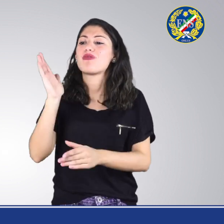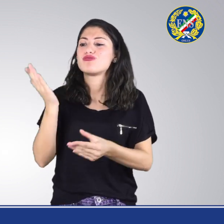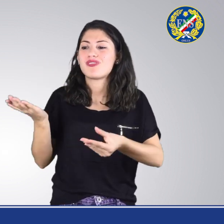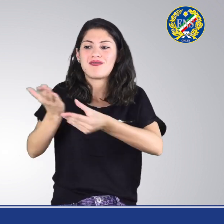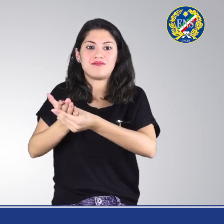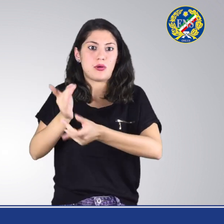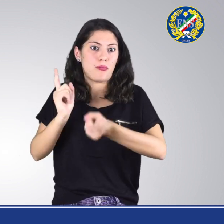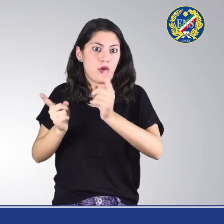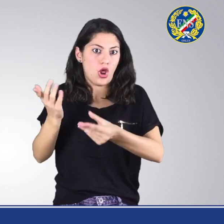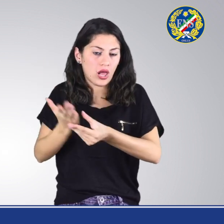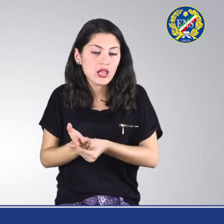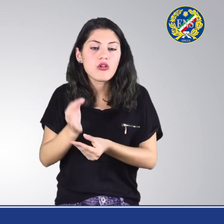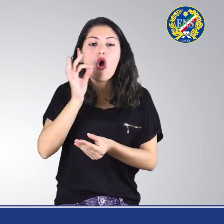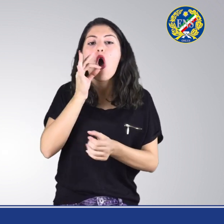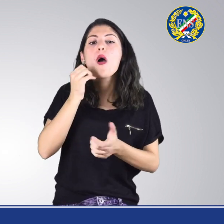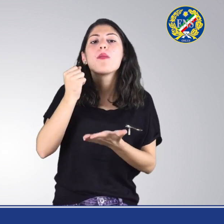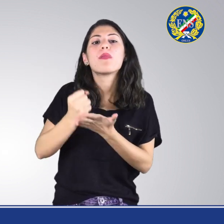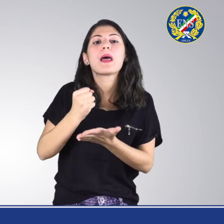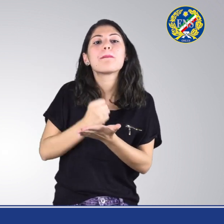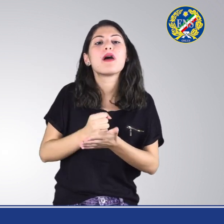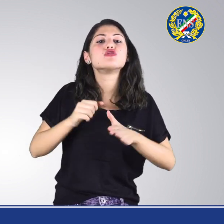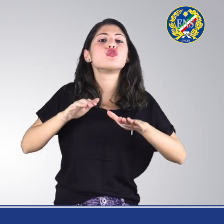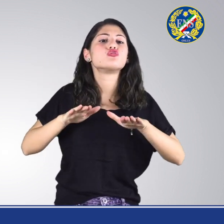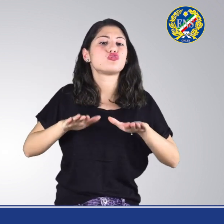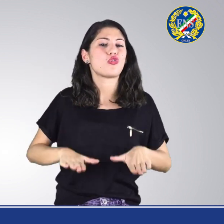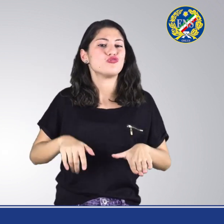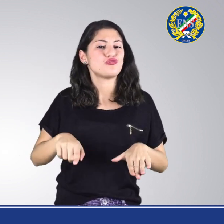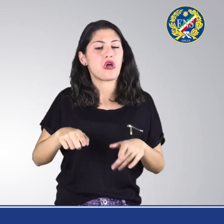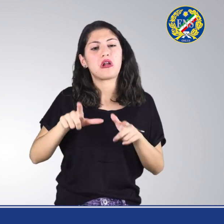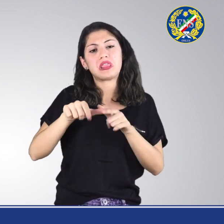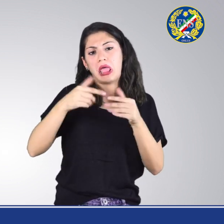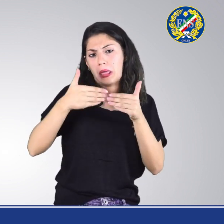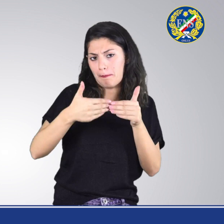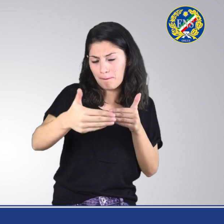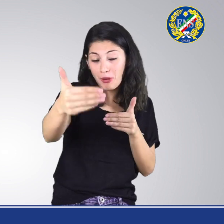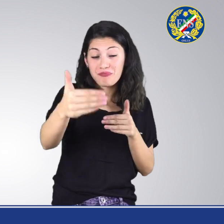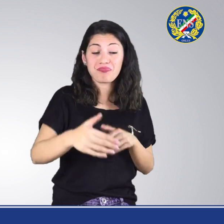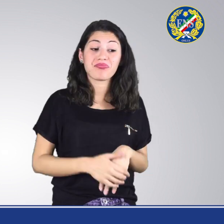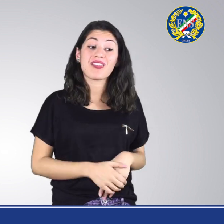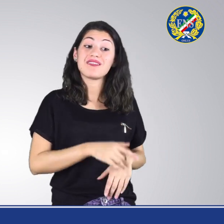oppure lo status di rifugiato politico o permesso di soggiorno UE per lungo periodo.